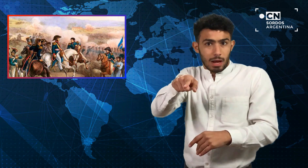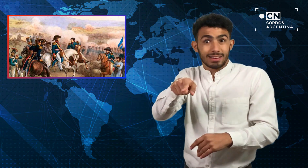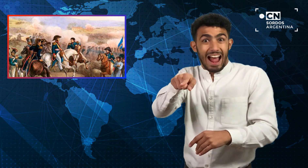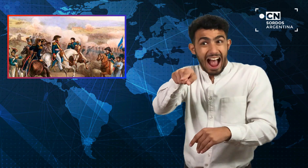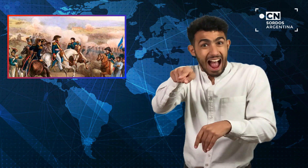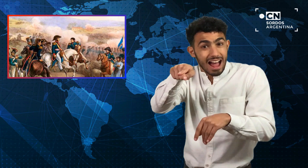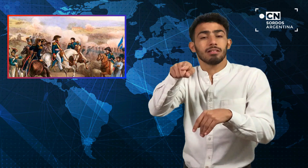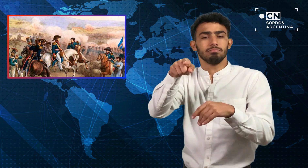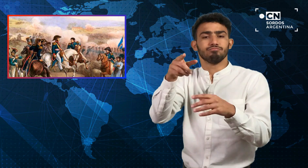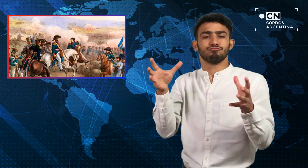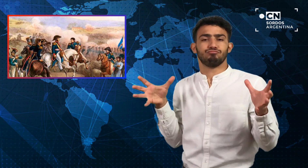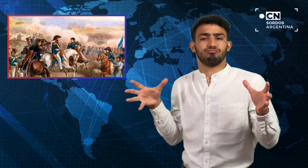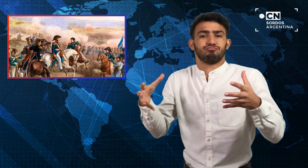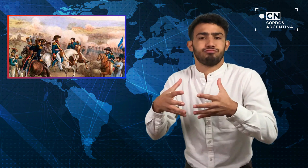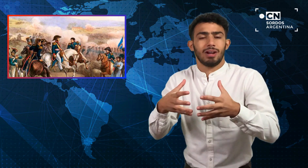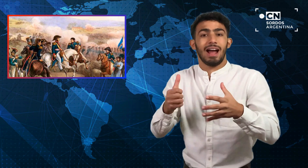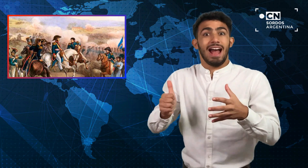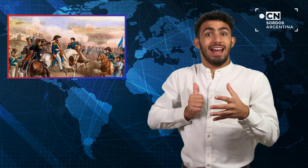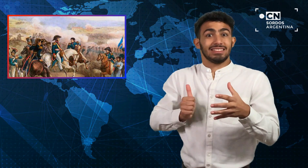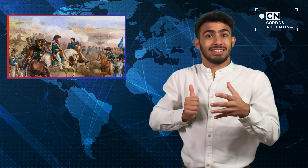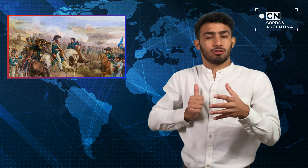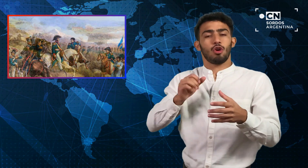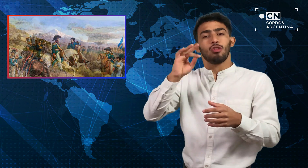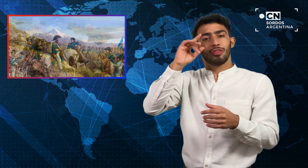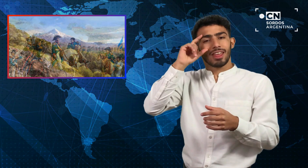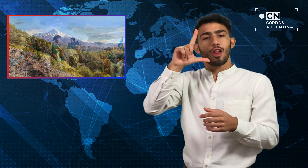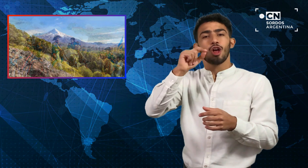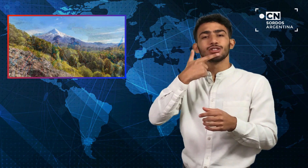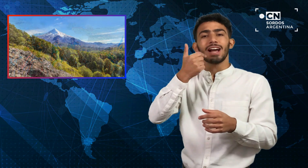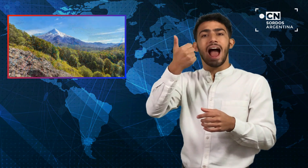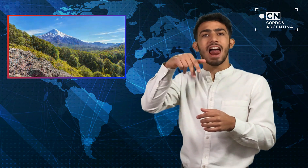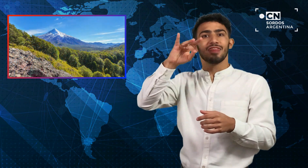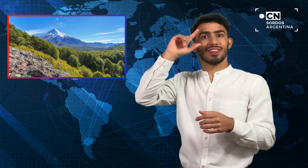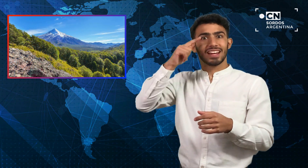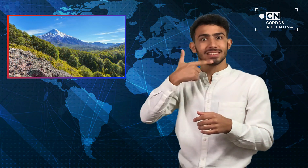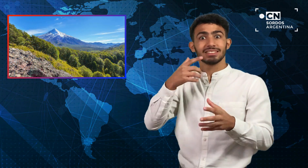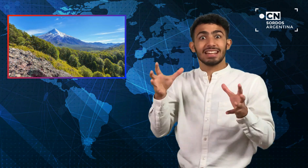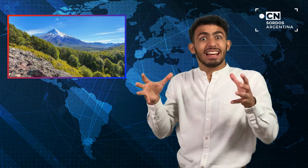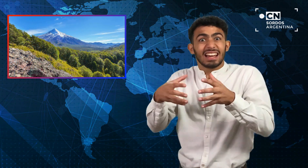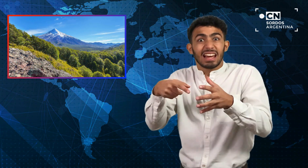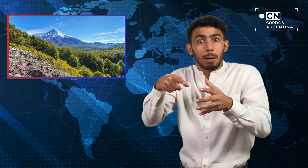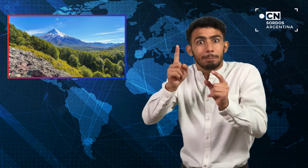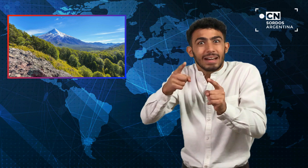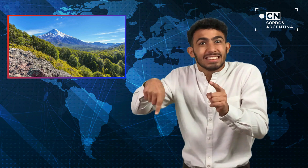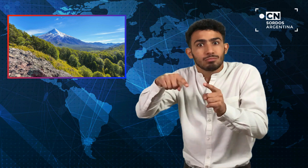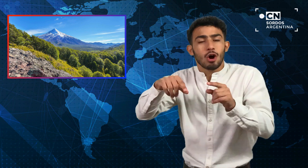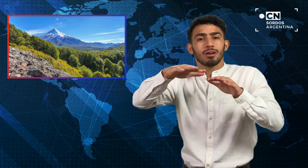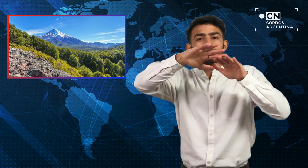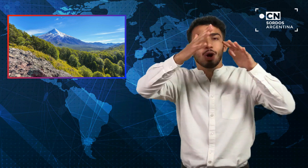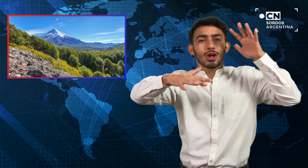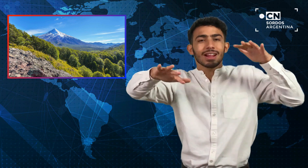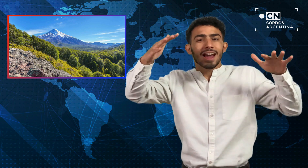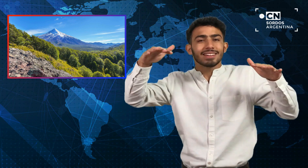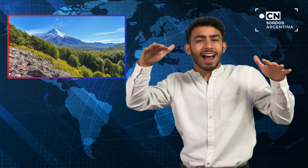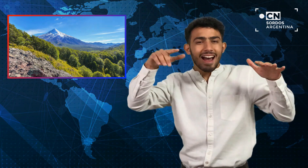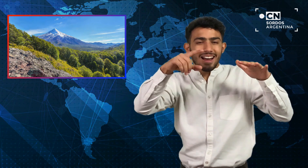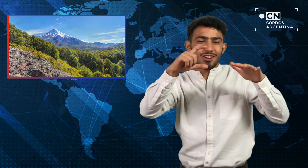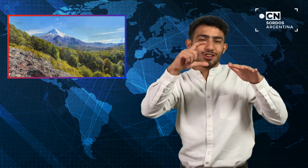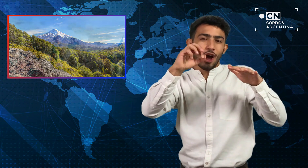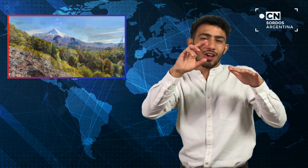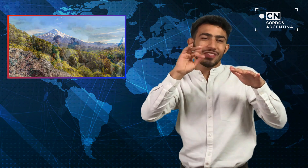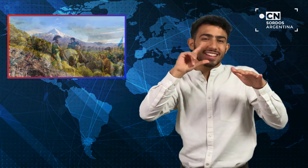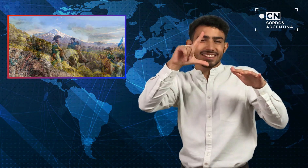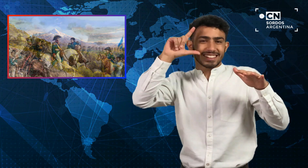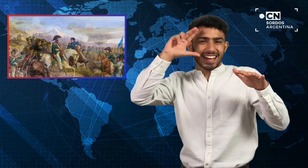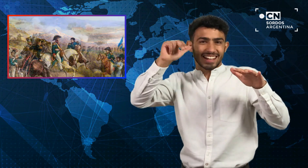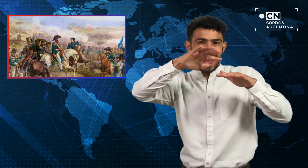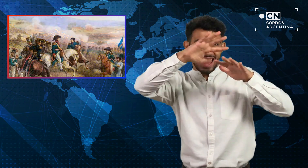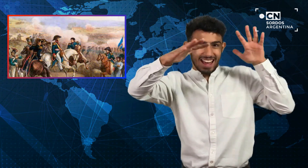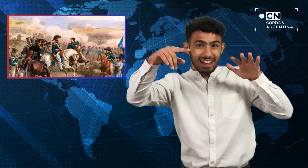donde organizaría el Ejército de los Andes, con el cual cruzó la cordillera